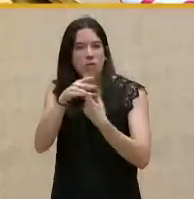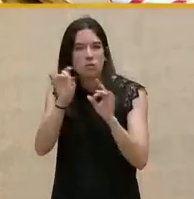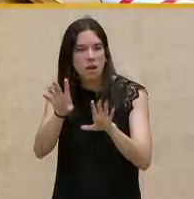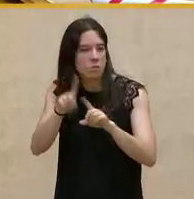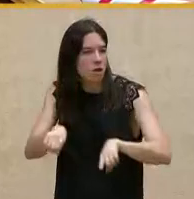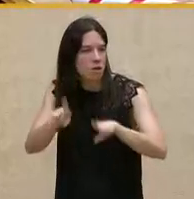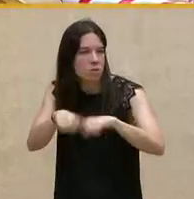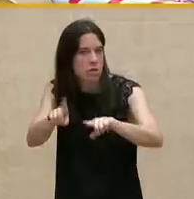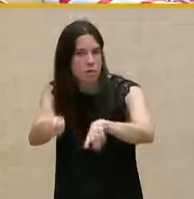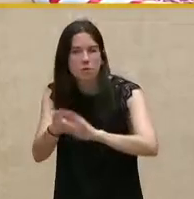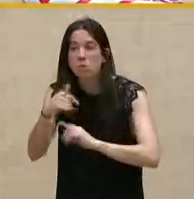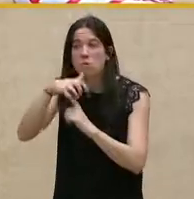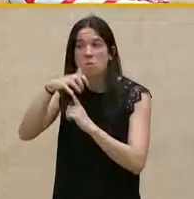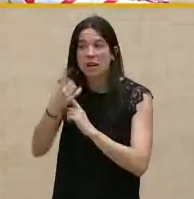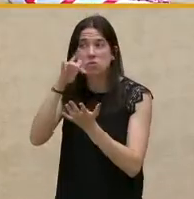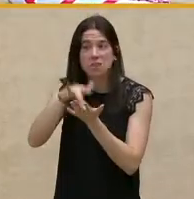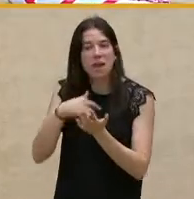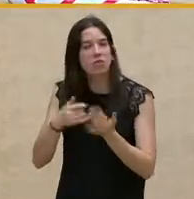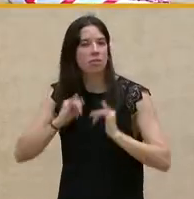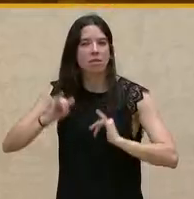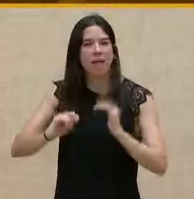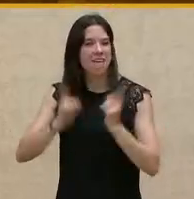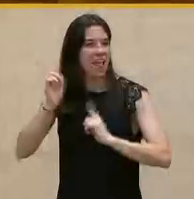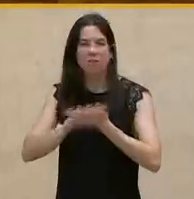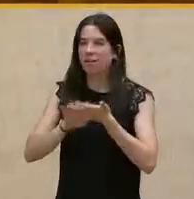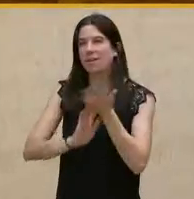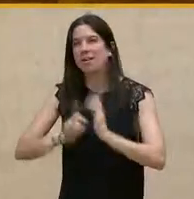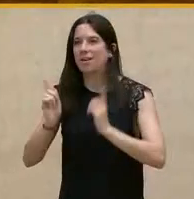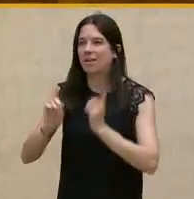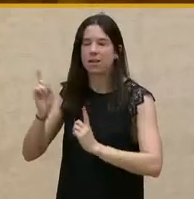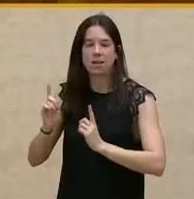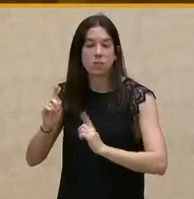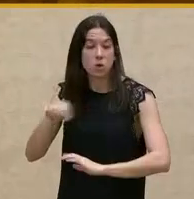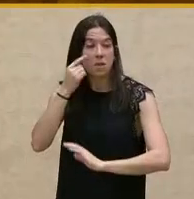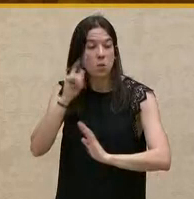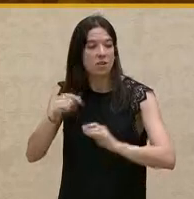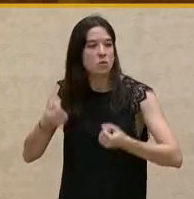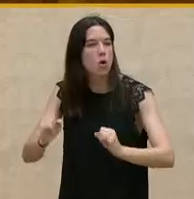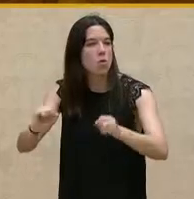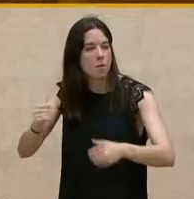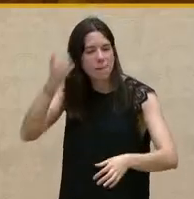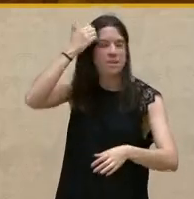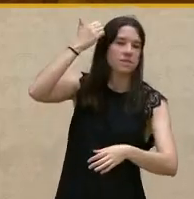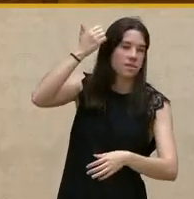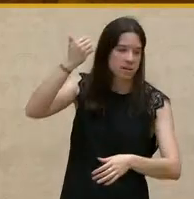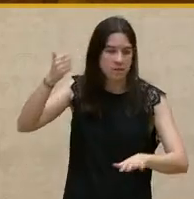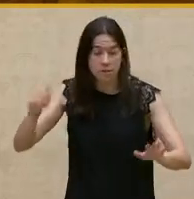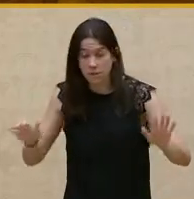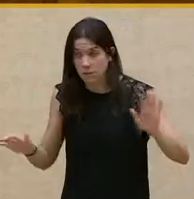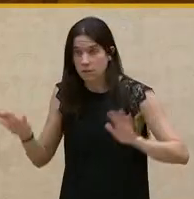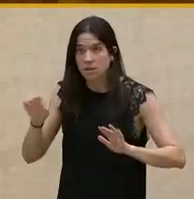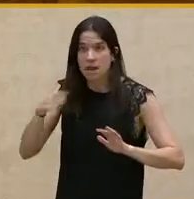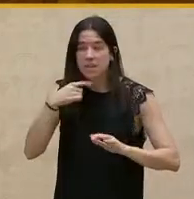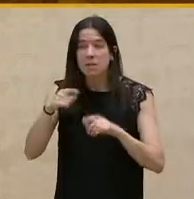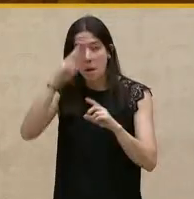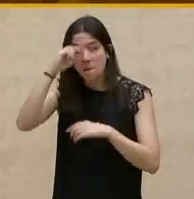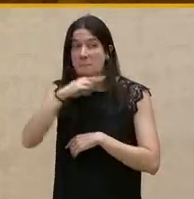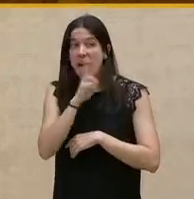En un parque, no me di cuenta y un columpio me dio en la cabeza. Allí mis padres dijeron que querían